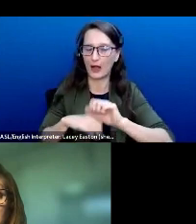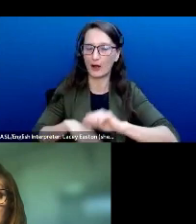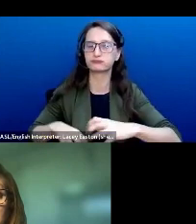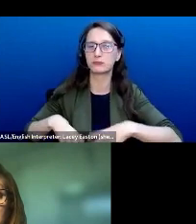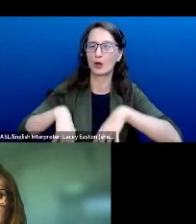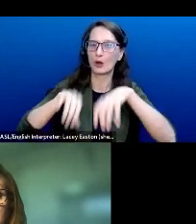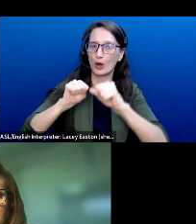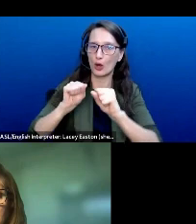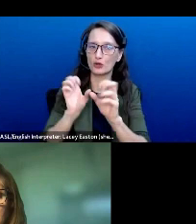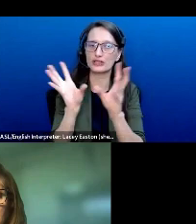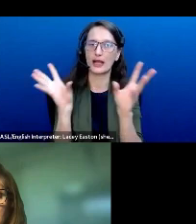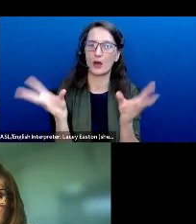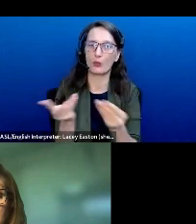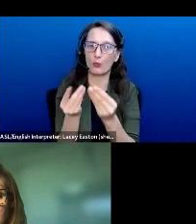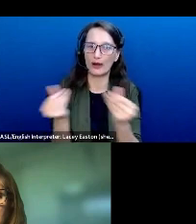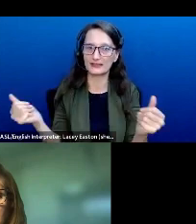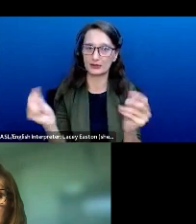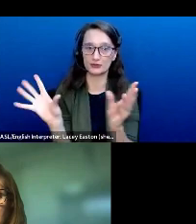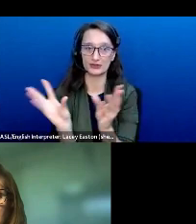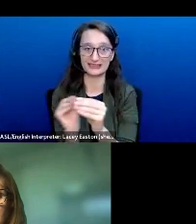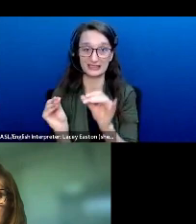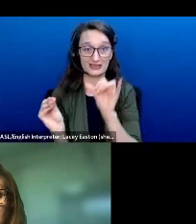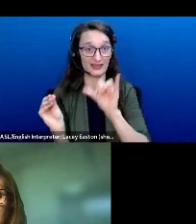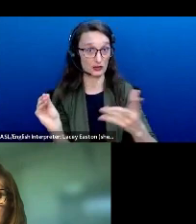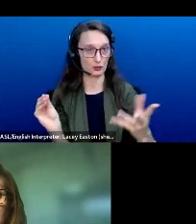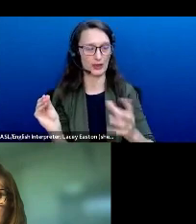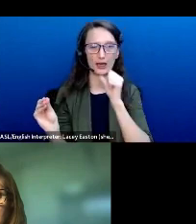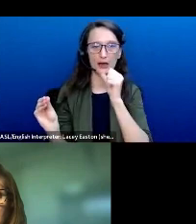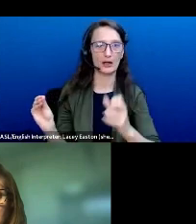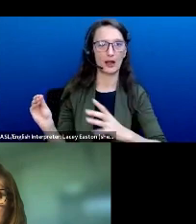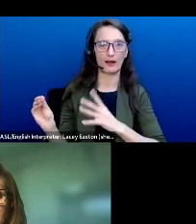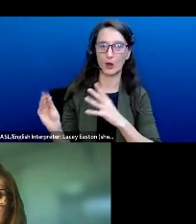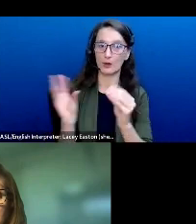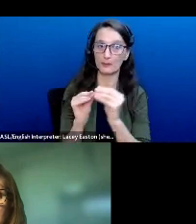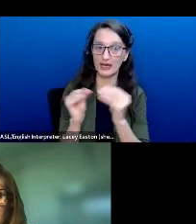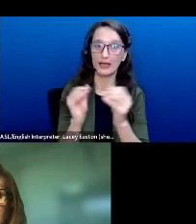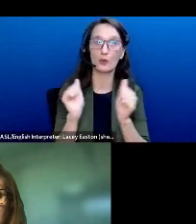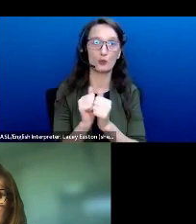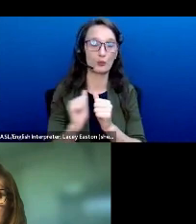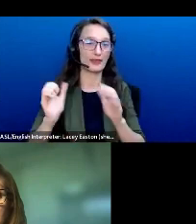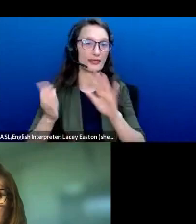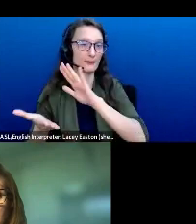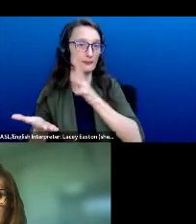sesión de resolución es una reunión informal entre los padres y el distrito convocada dentro de los 15